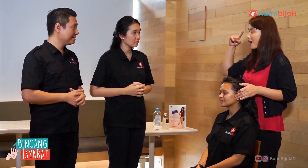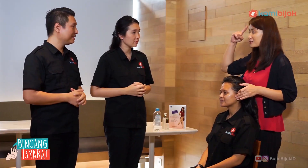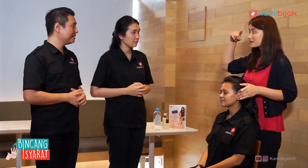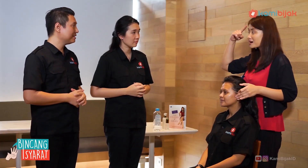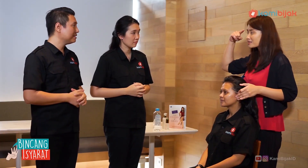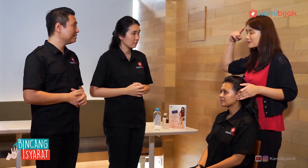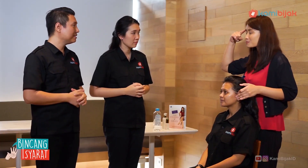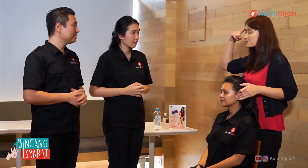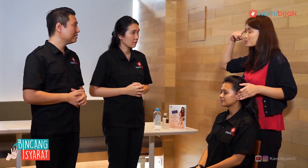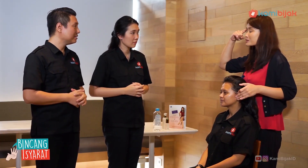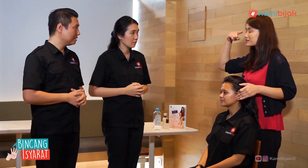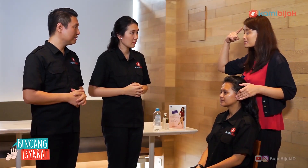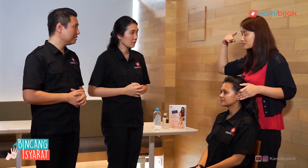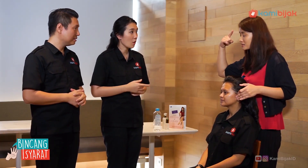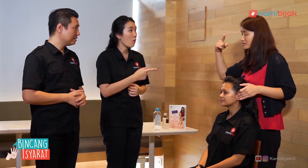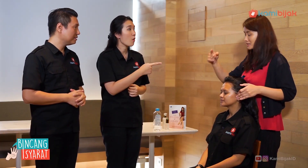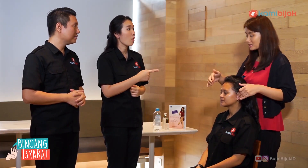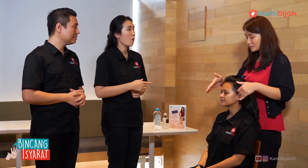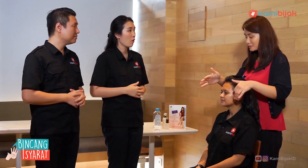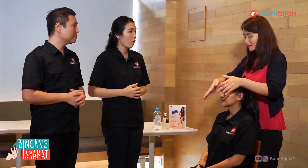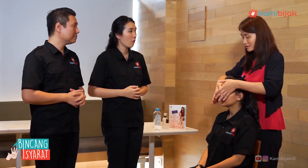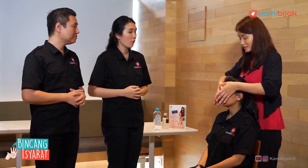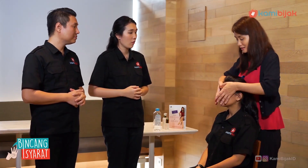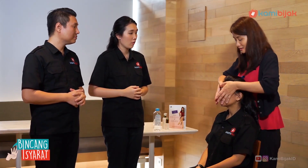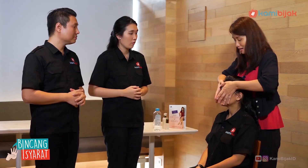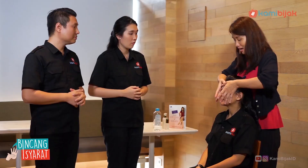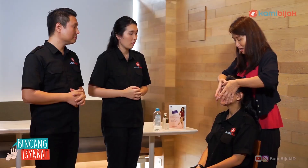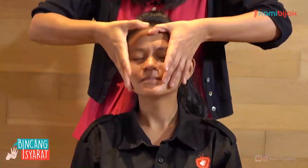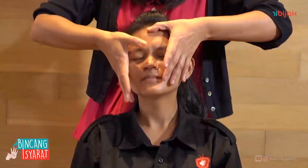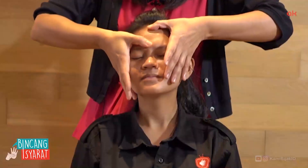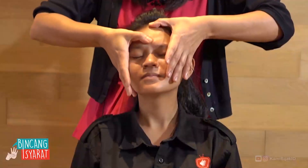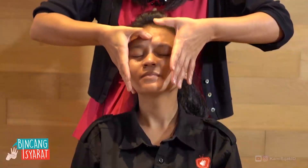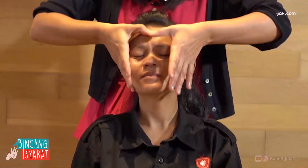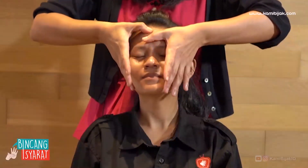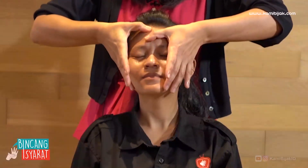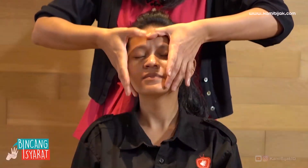Kalau sakit pusing, pijat dahi seperti ini.